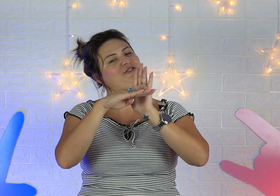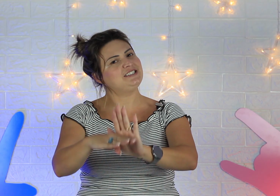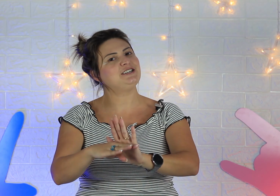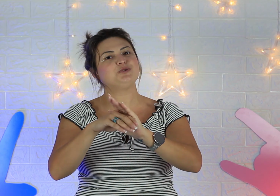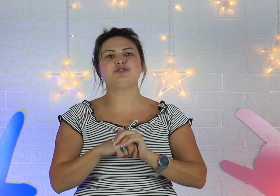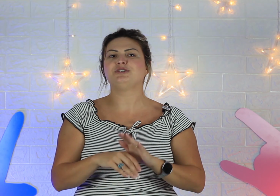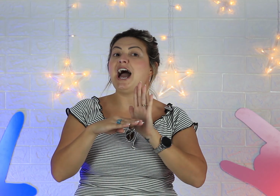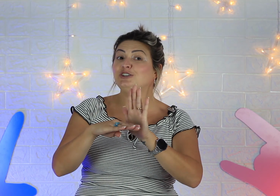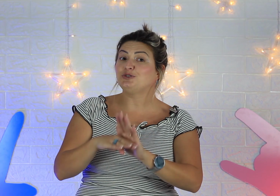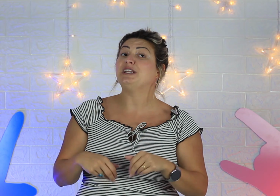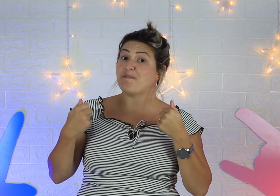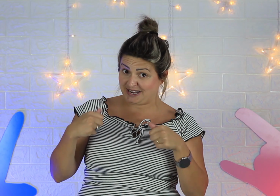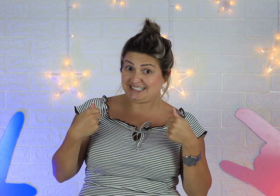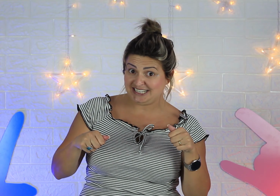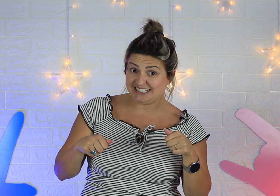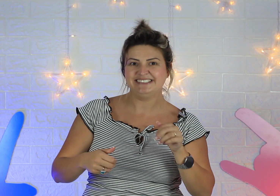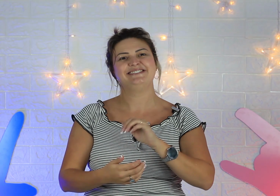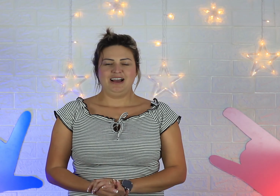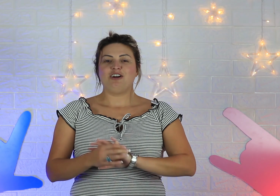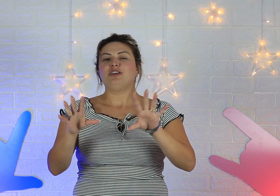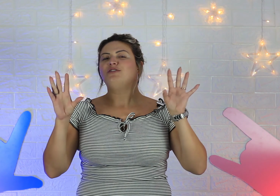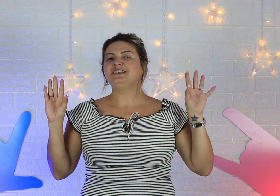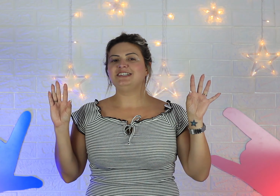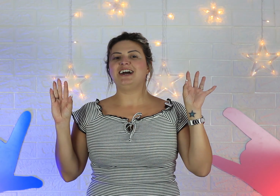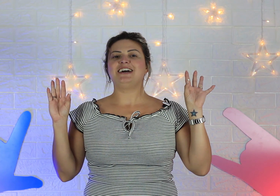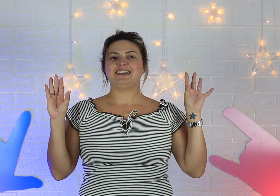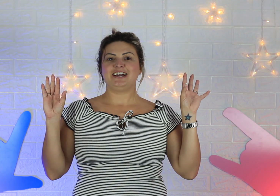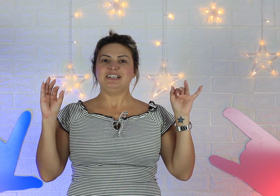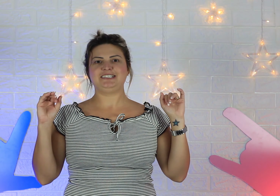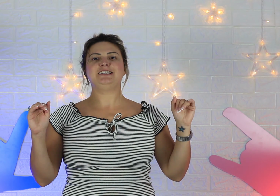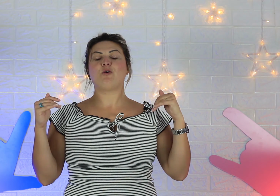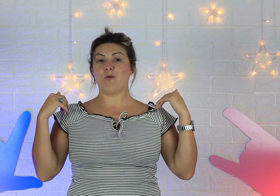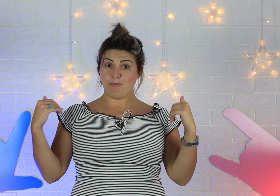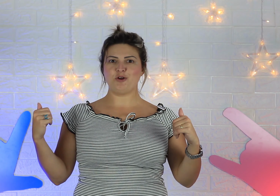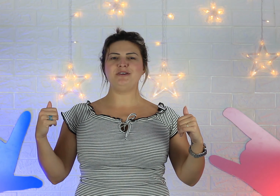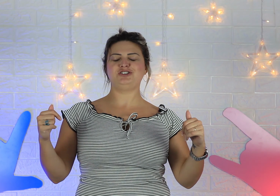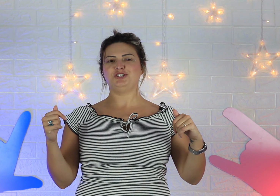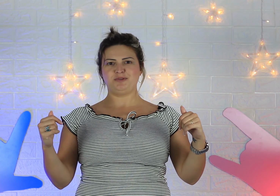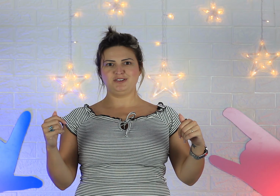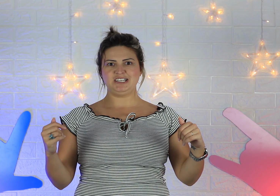você pode oferecer a sua ajuda um precisa agora eu vou ensinar aqui aquele sinal Como prometido